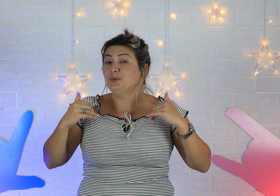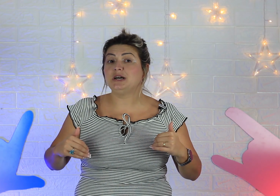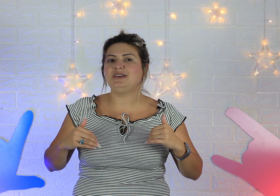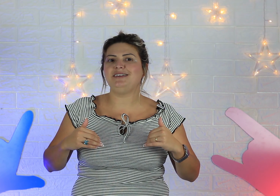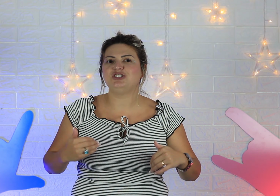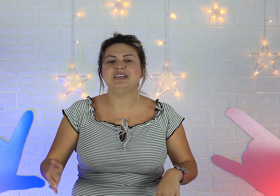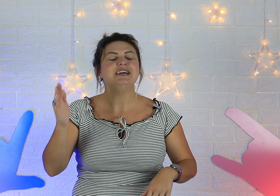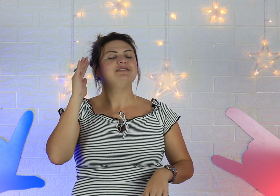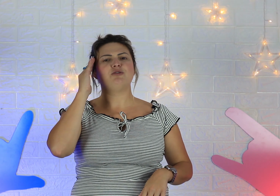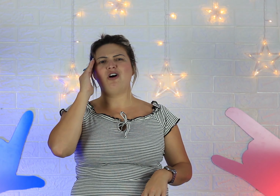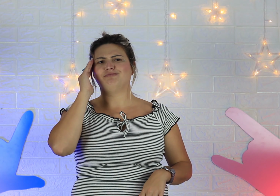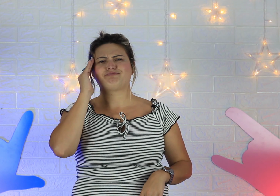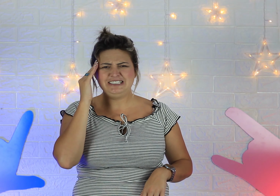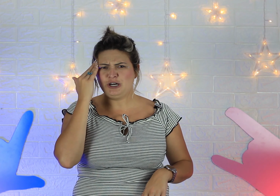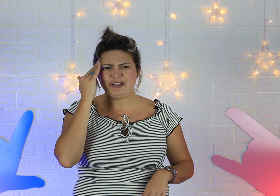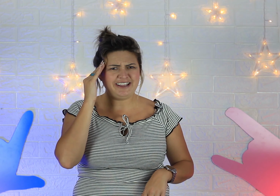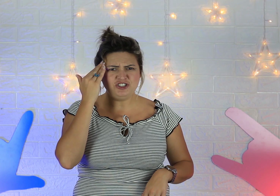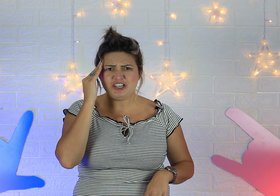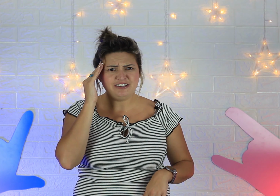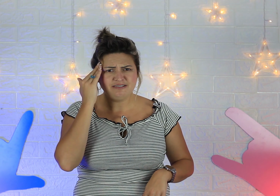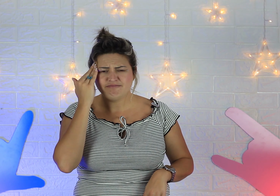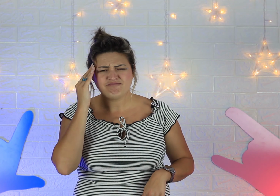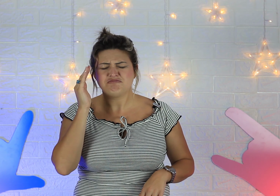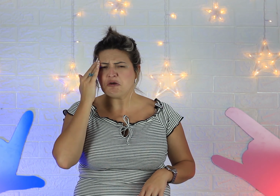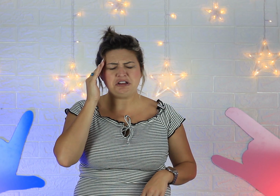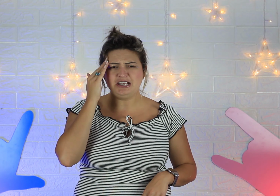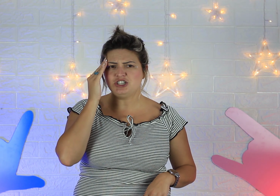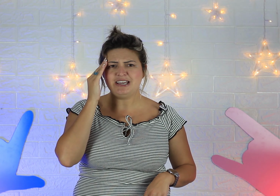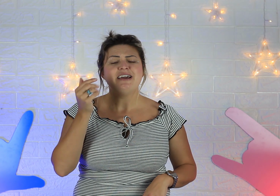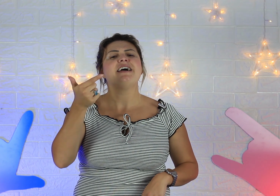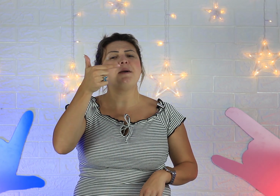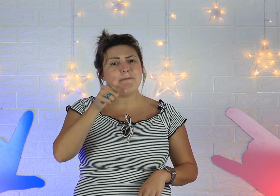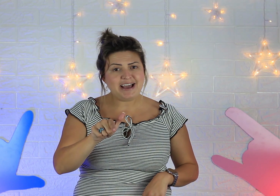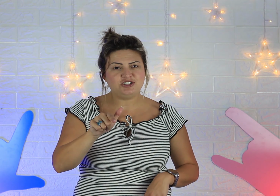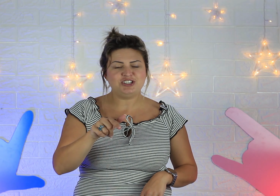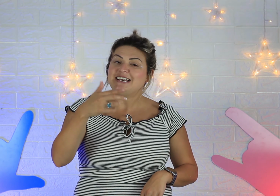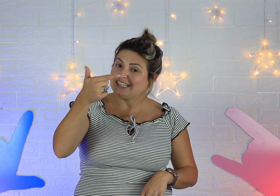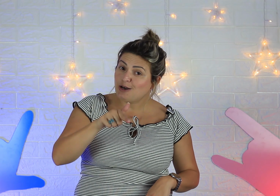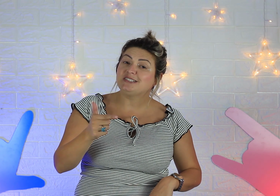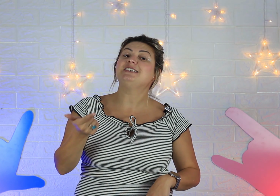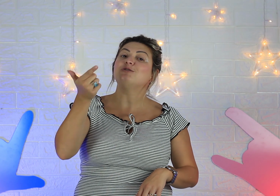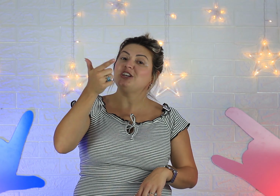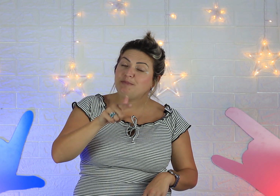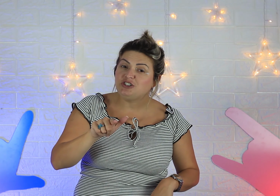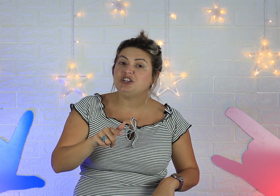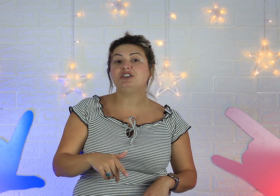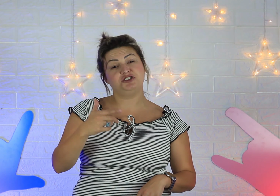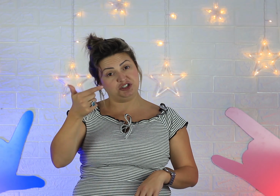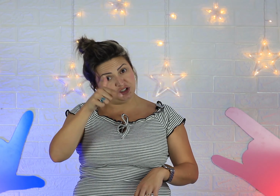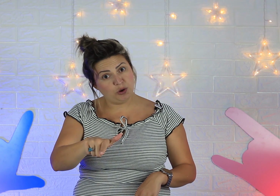nome porque eu não entendi então não entendi não entendi repete esse aqui é o sinal de repetir de